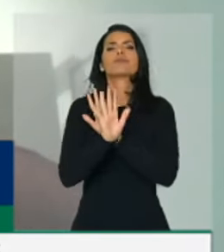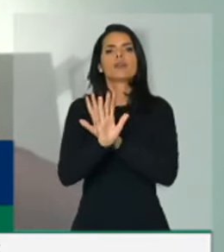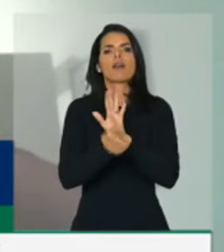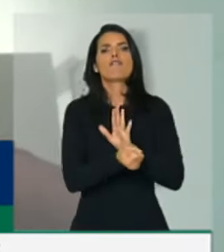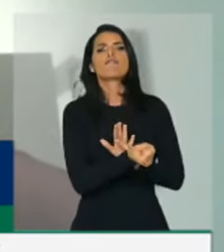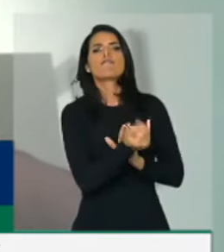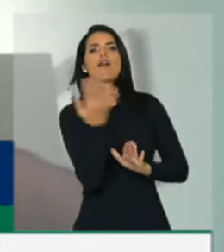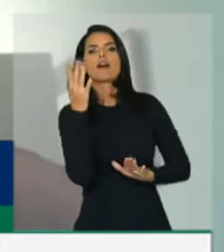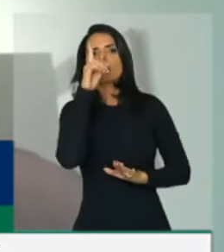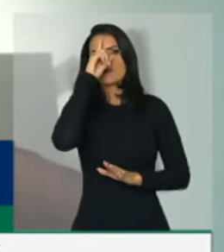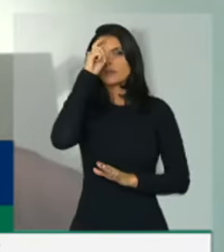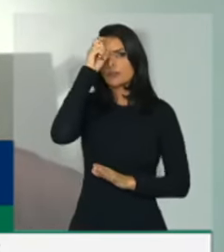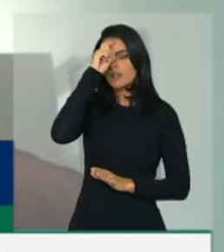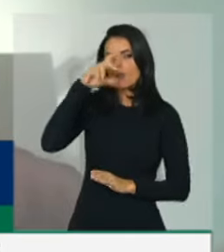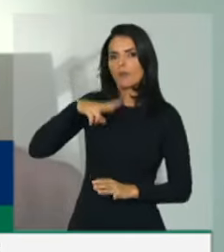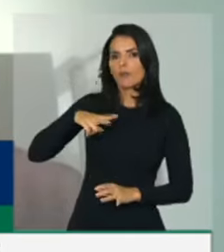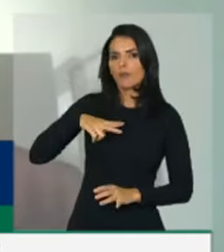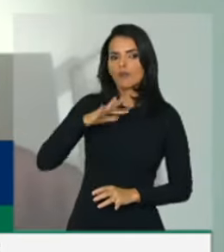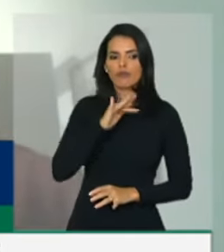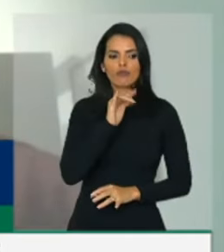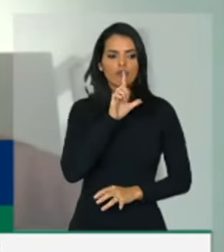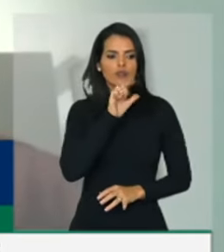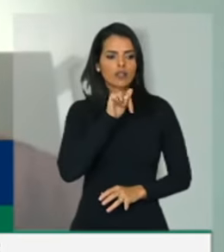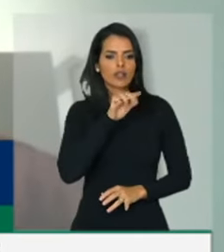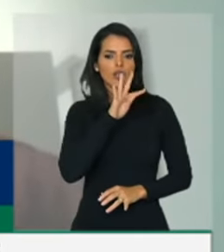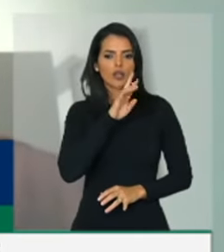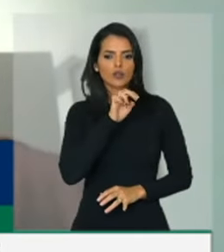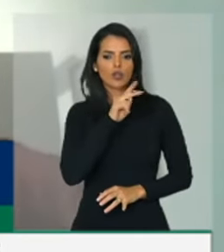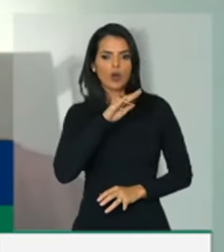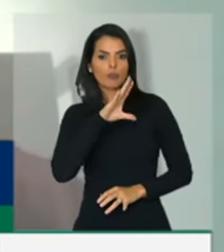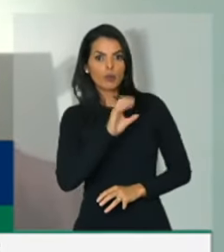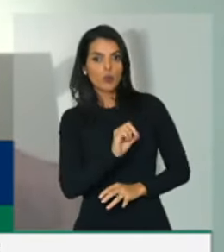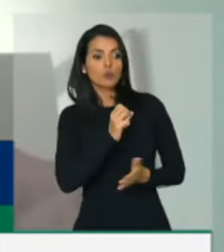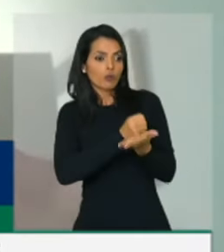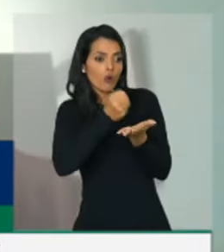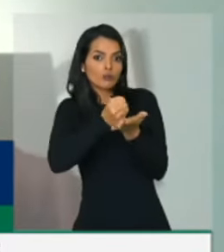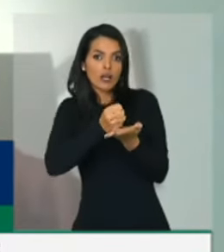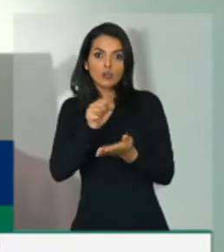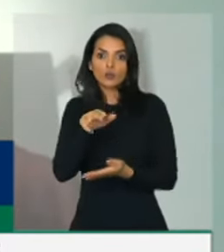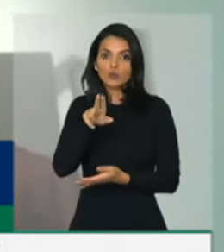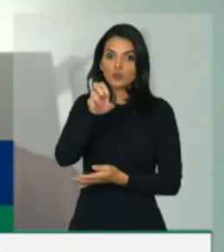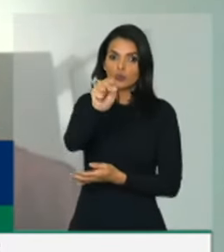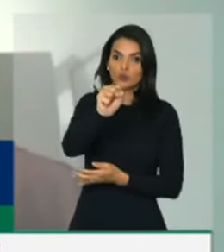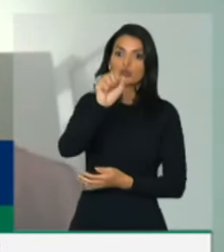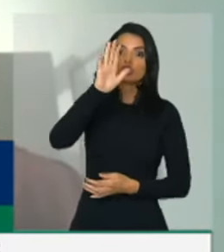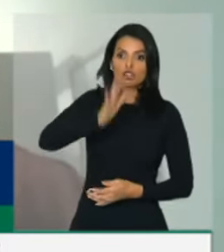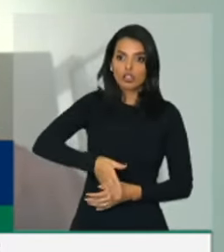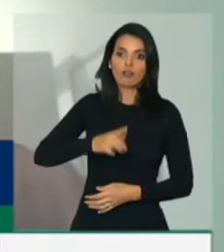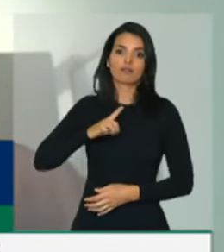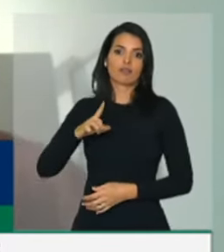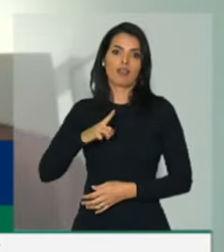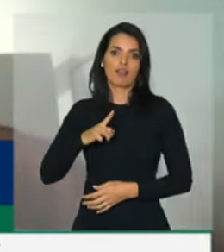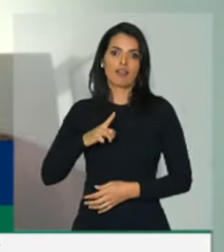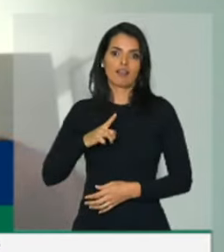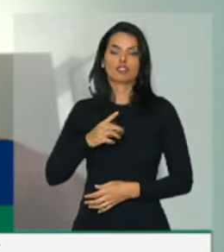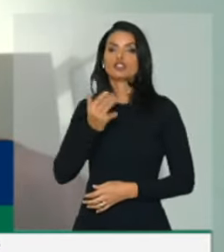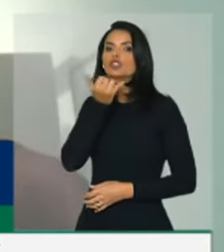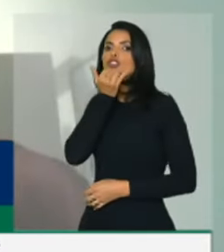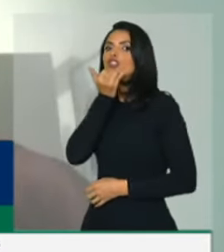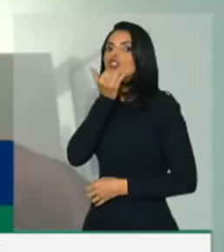SEJAM FILANTRÓPICOS OU NÃO TEM CONTRATOS COM O SUS, JÁ CEDEM LEITOS DO SUS, DO JEITO QUE ESTÁ O PROJETO DE LEI EM NENHUM MOMENTO SE CRIA UMA REGRA CLARA DE QUE LEITOS JÁ